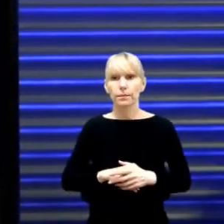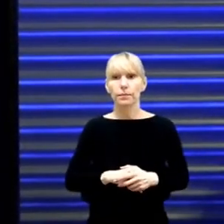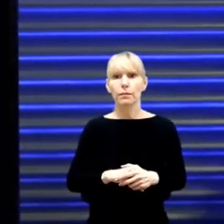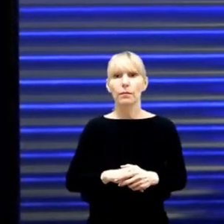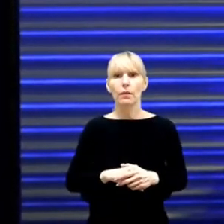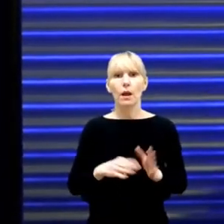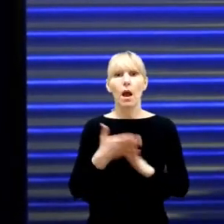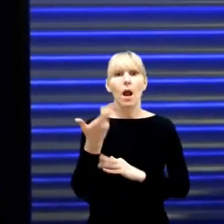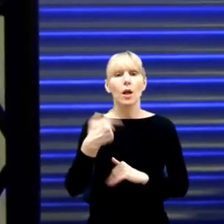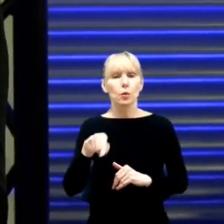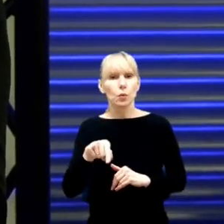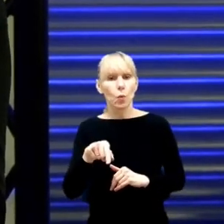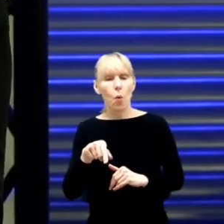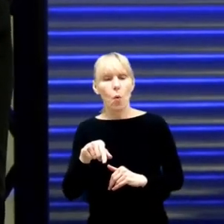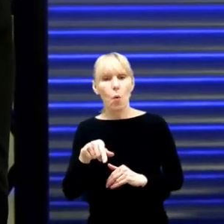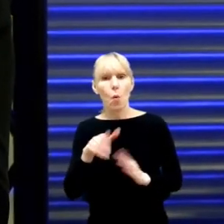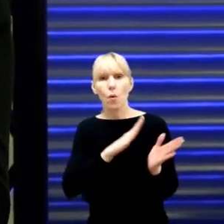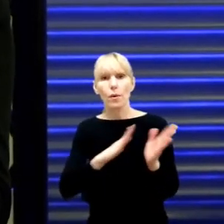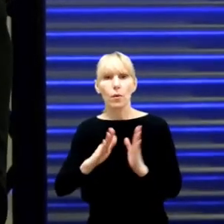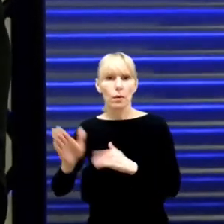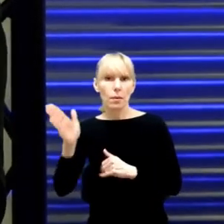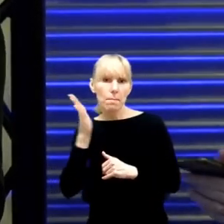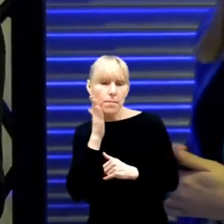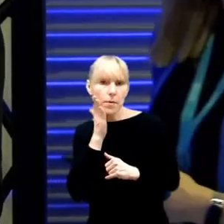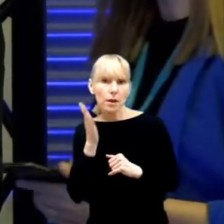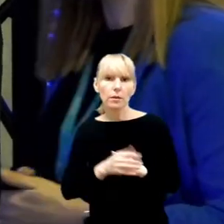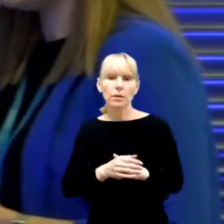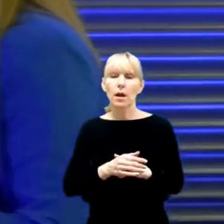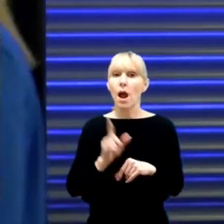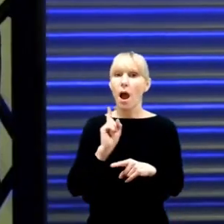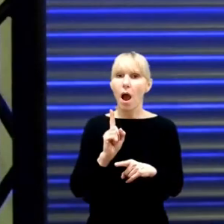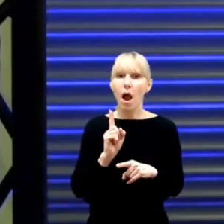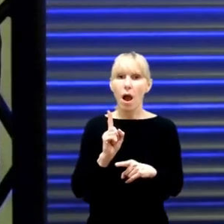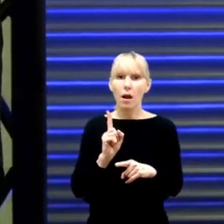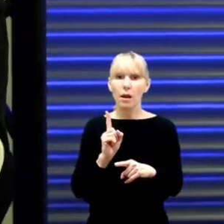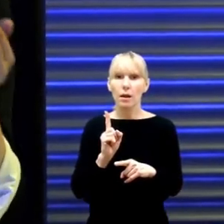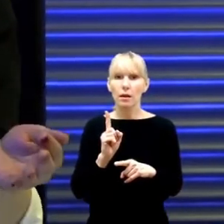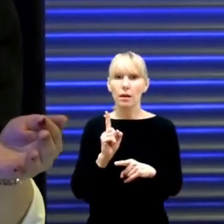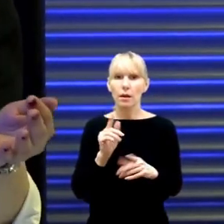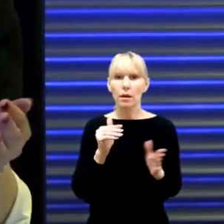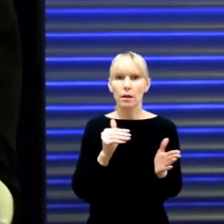ale chodzi o to, żeby posługiwać się duchem prawa, a nie literą prawa.